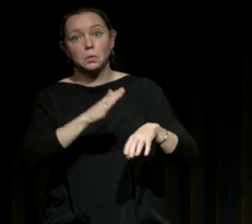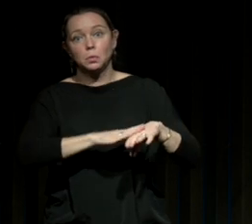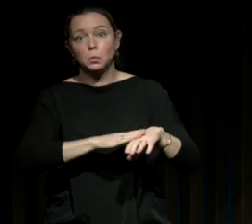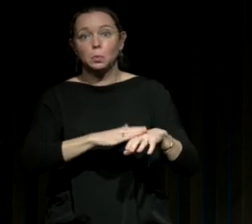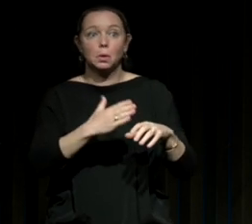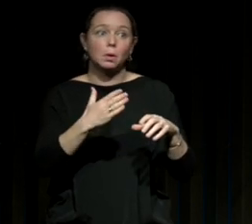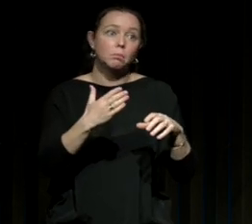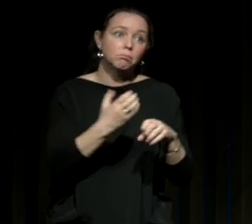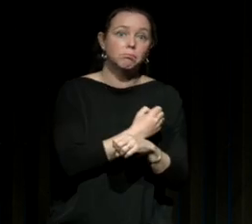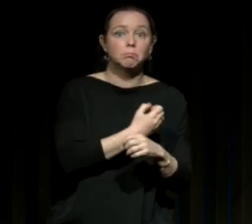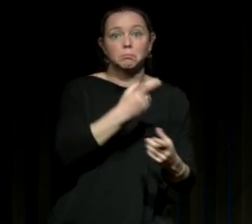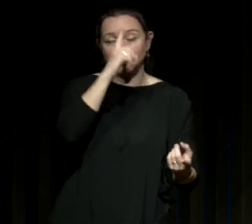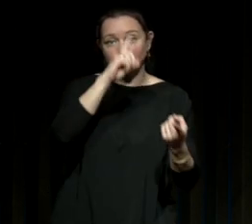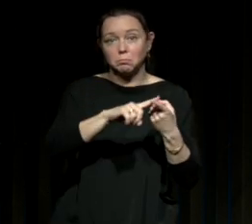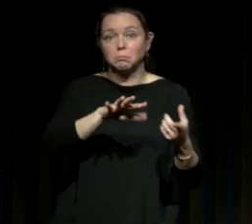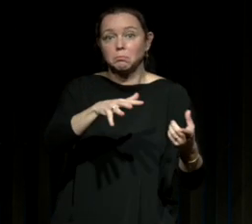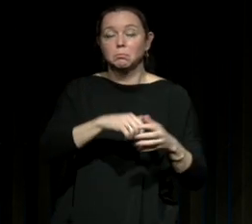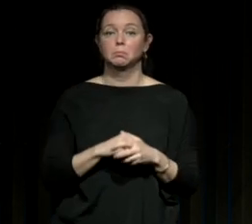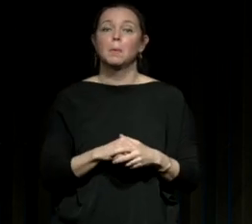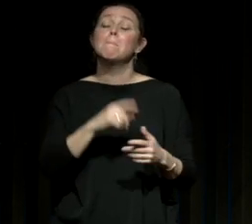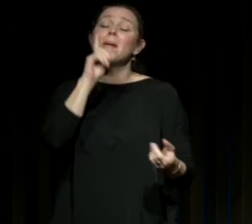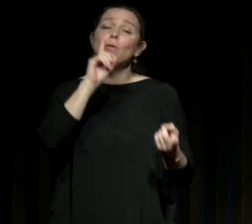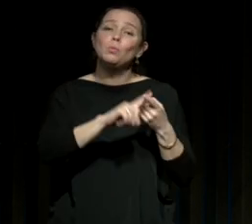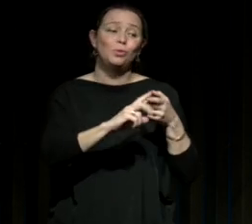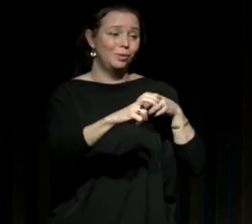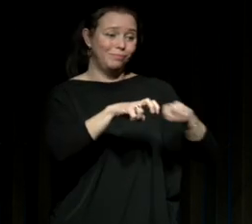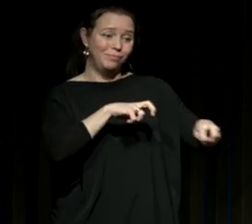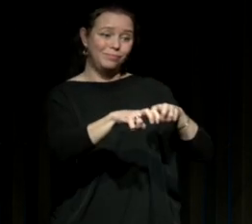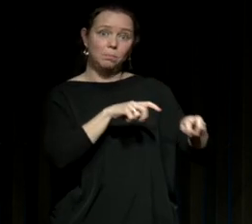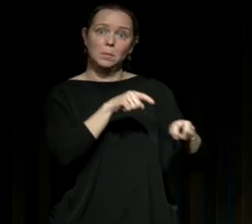c'est pas ça l'objectif de l'activité physique l'objectif de l'activité physique c'est de